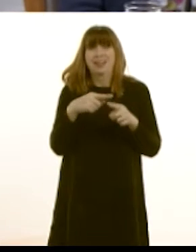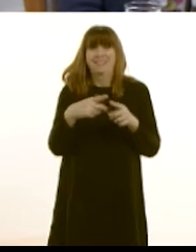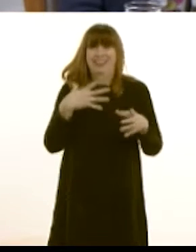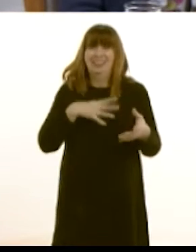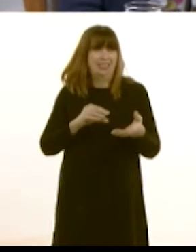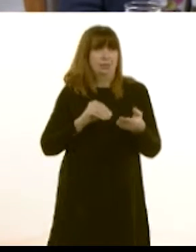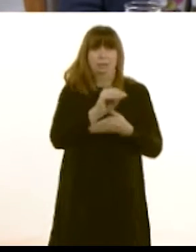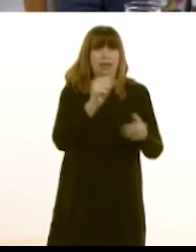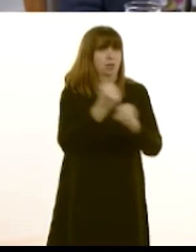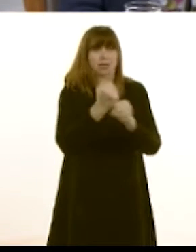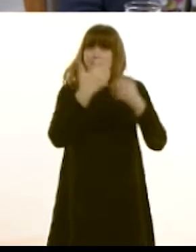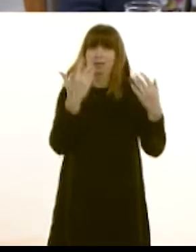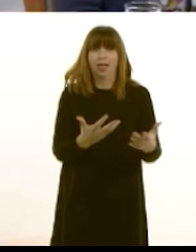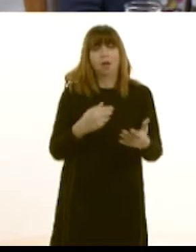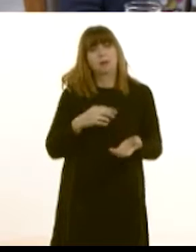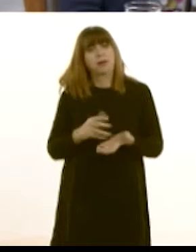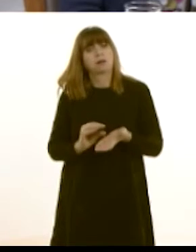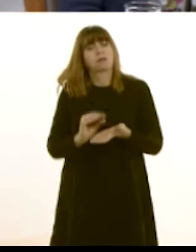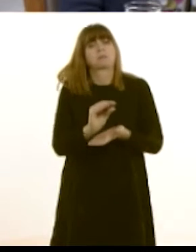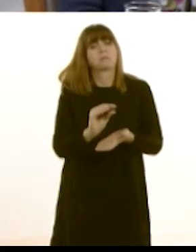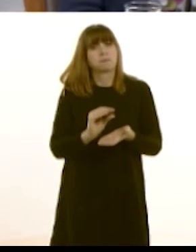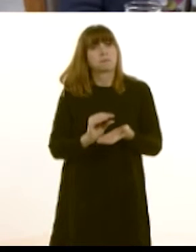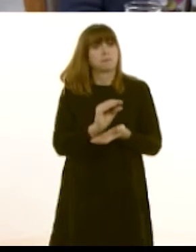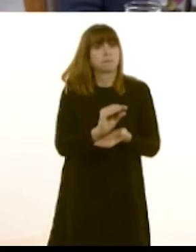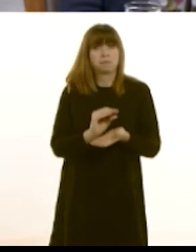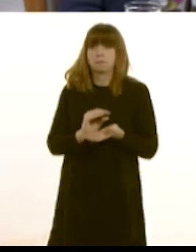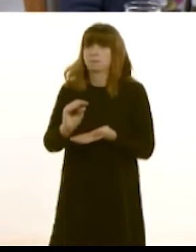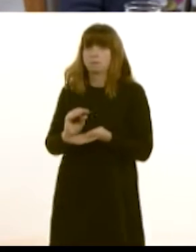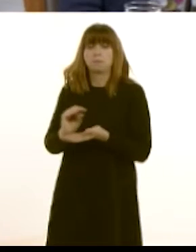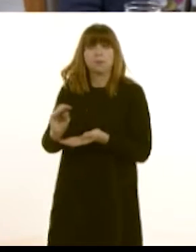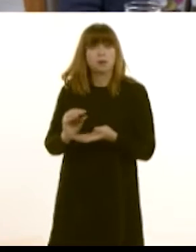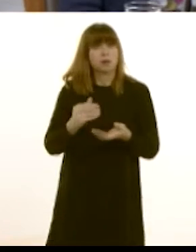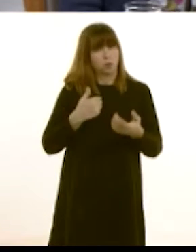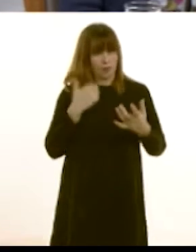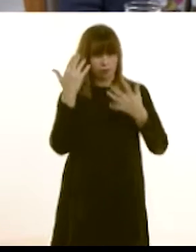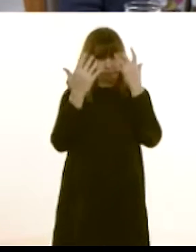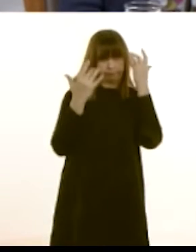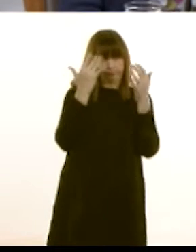Mae hwnnwín rhywbeth rydym niín dal i ystyried ac rwyín siwr y bydd y Gweinidog yn gallu